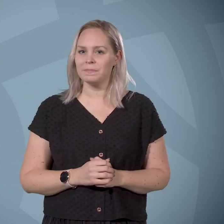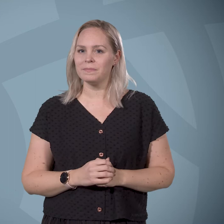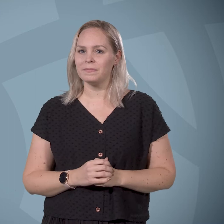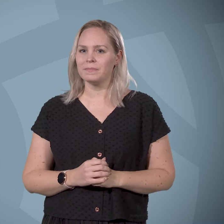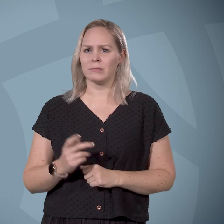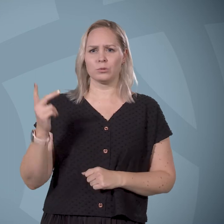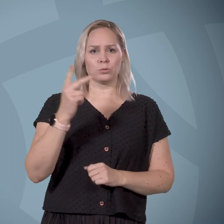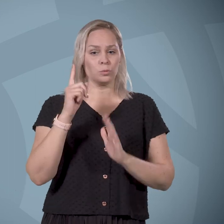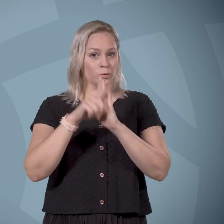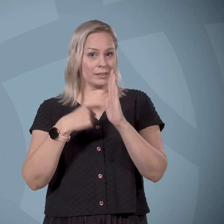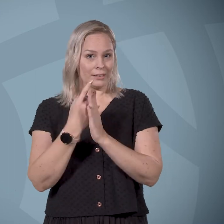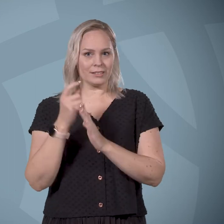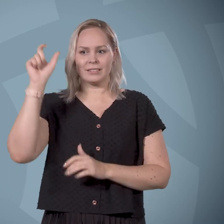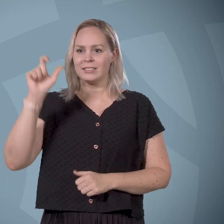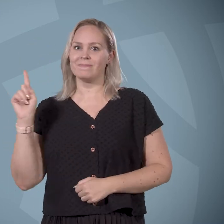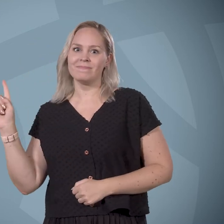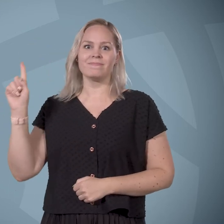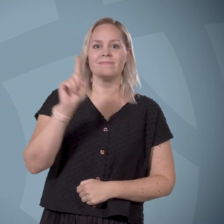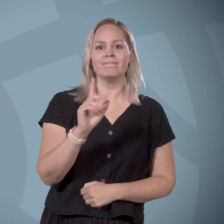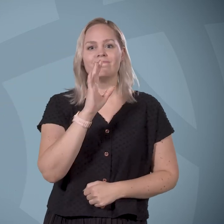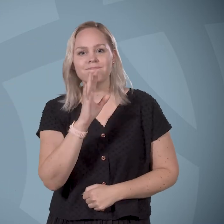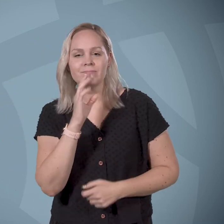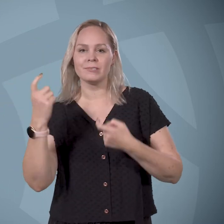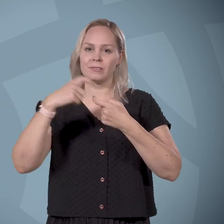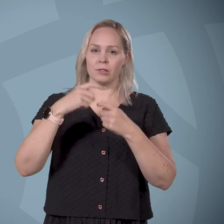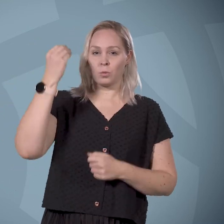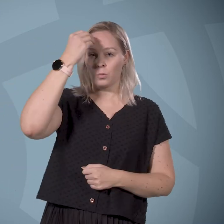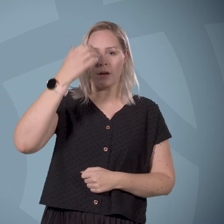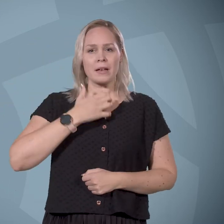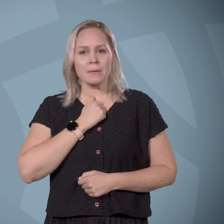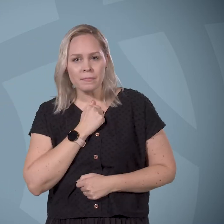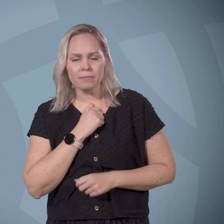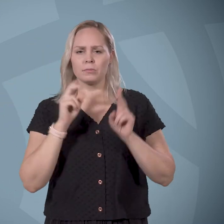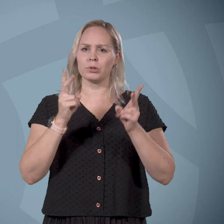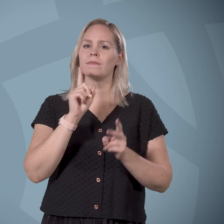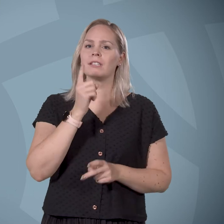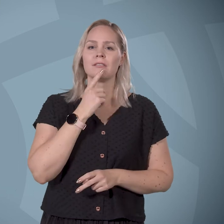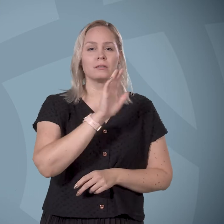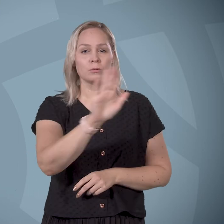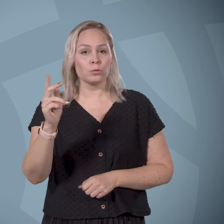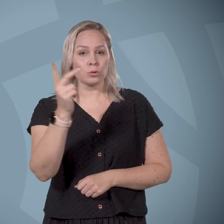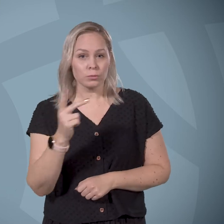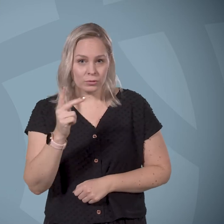Kyselytunnilla uniapneasta kertomassa ja teidän kysymyksiinne vastaamassa on -